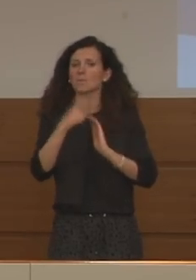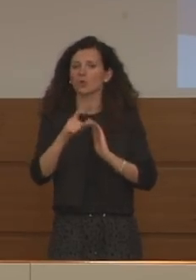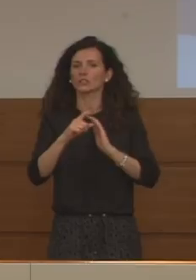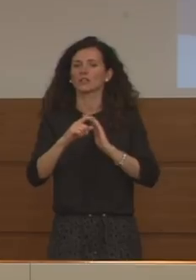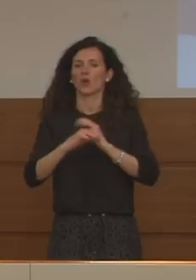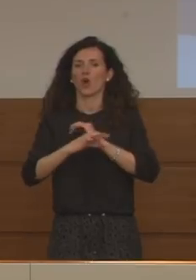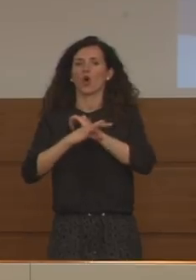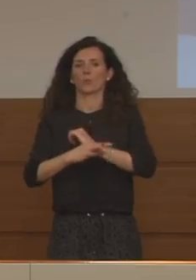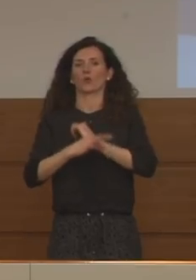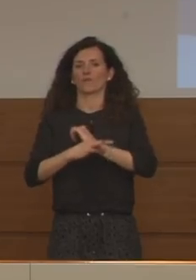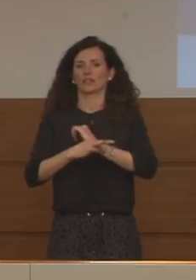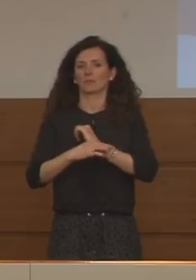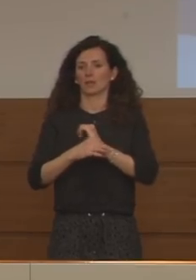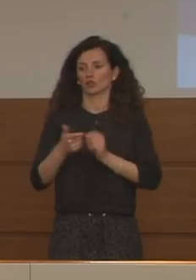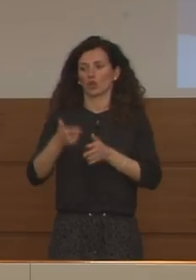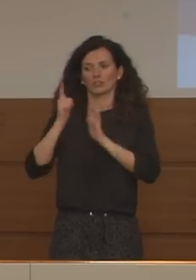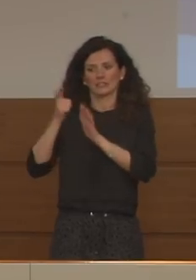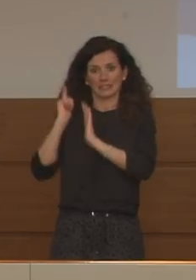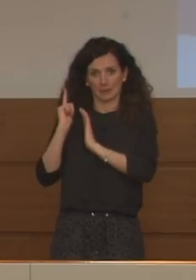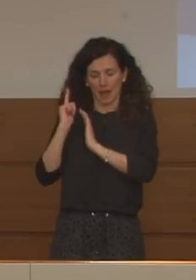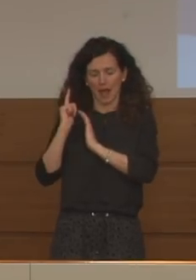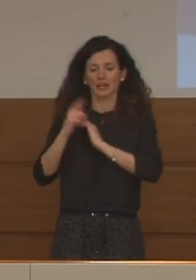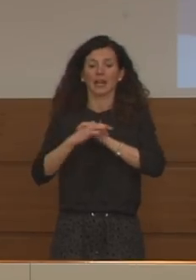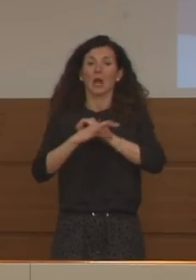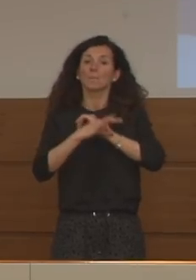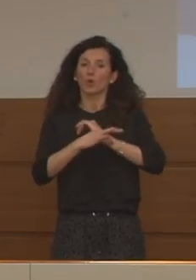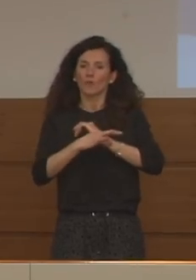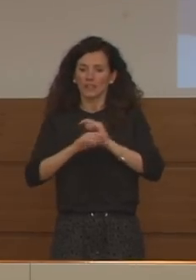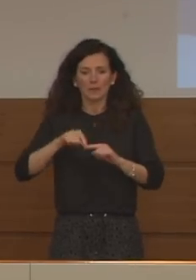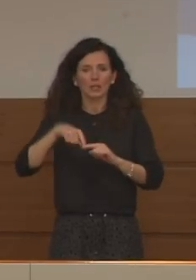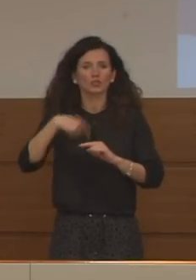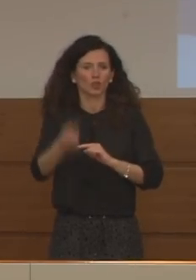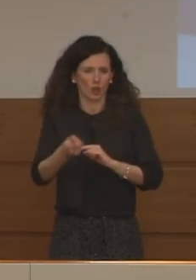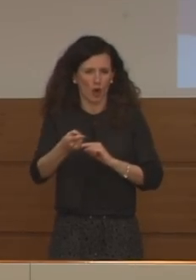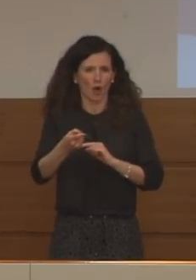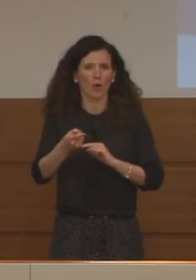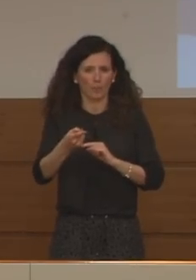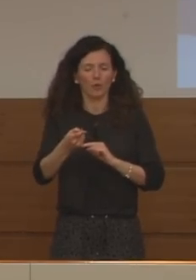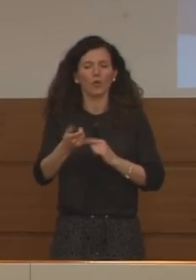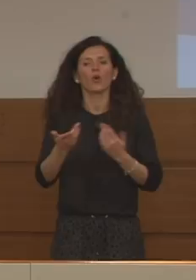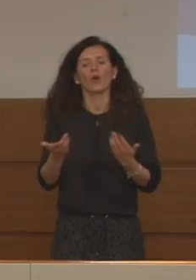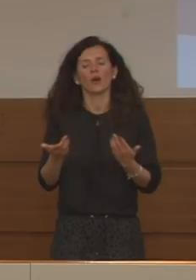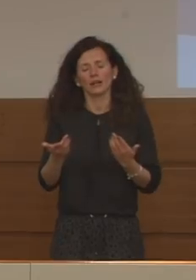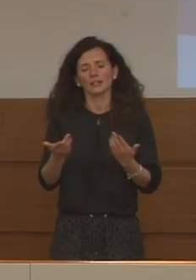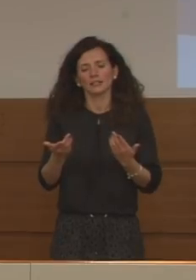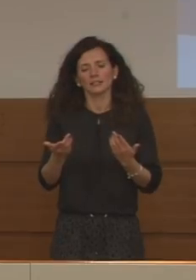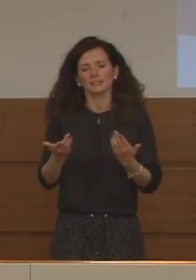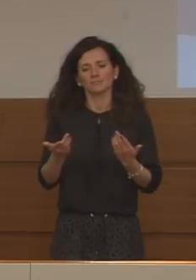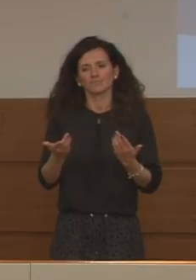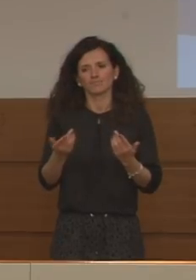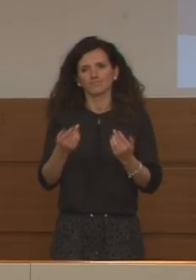più recentemente sono provvedimenti di ulteriore, diciamo, riduzione,